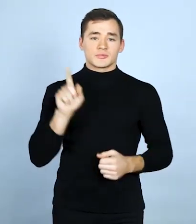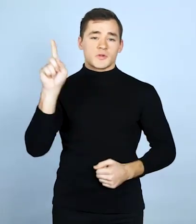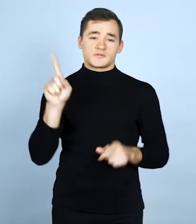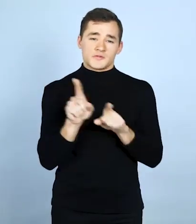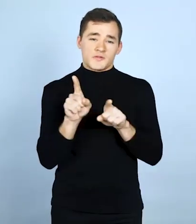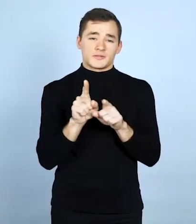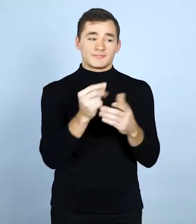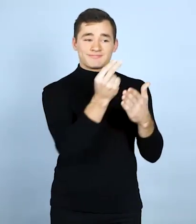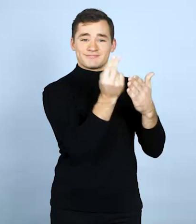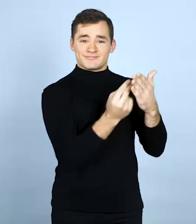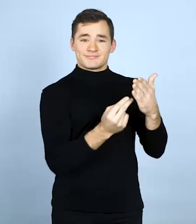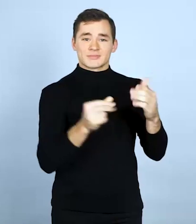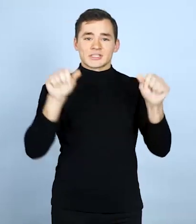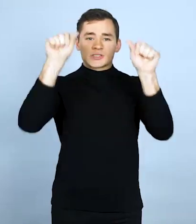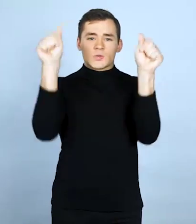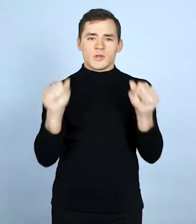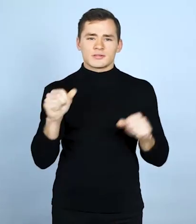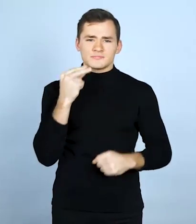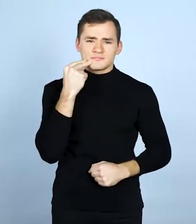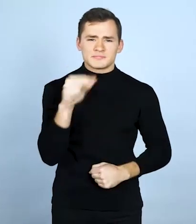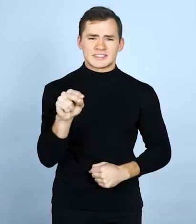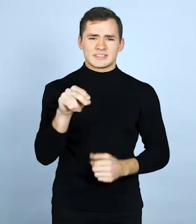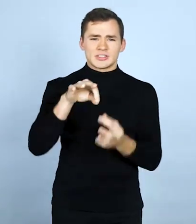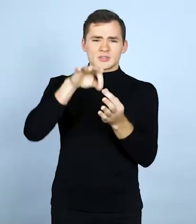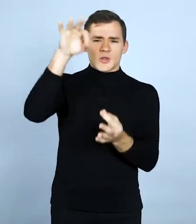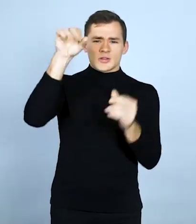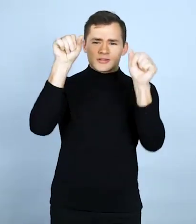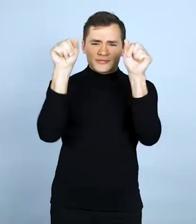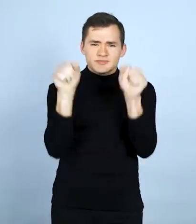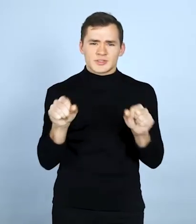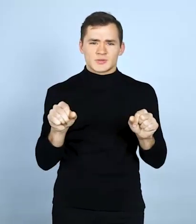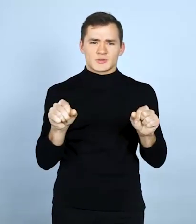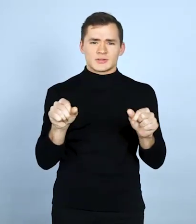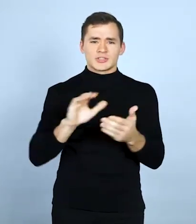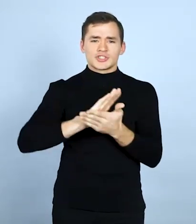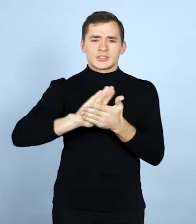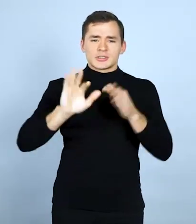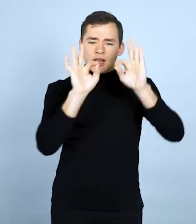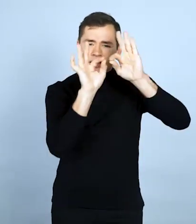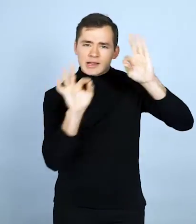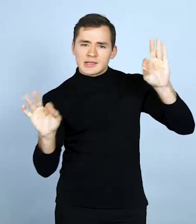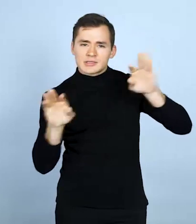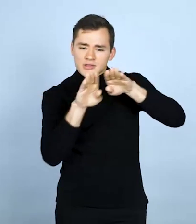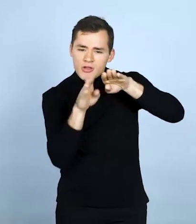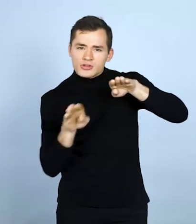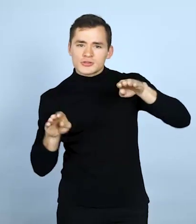пластическое совершенство фигур, стройность силуэта и слаженность ритмических линий